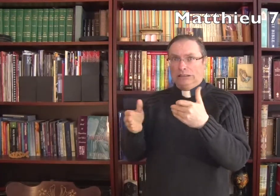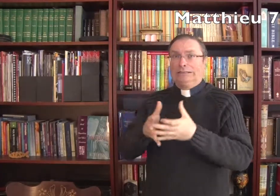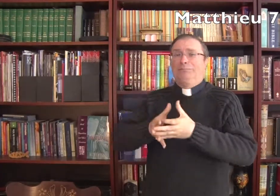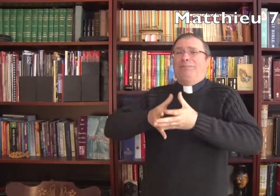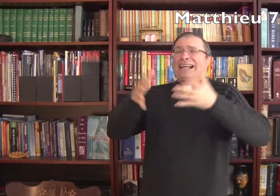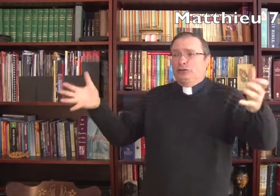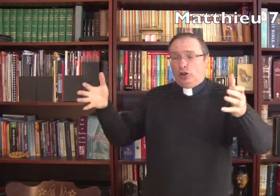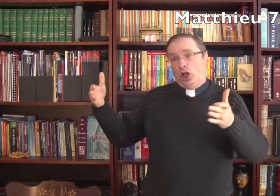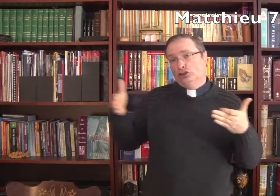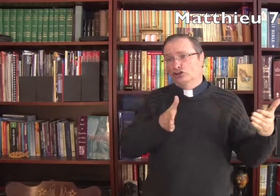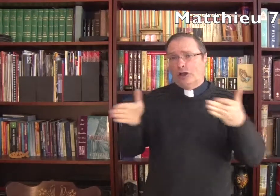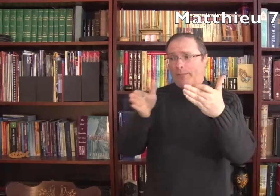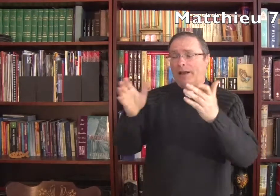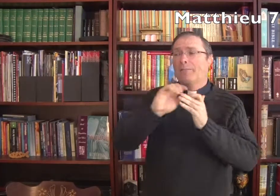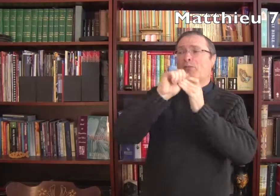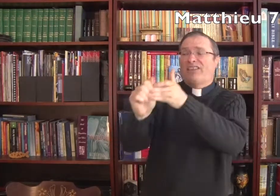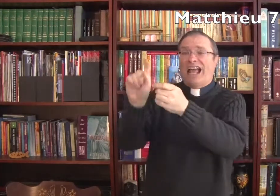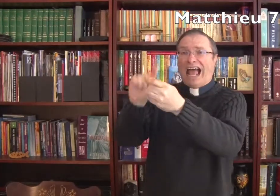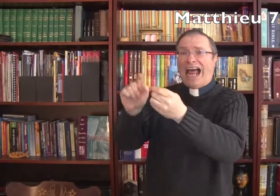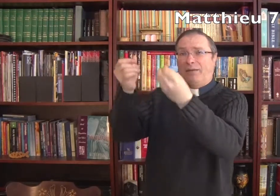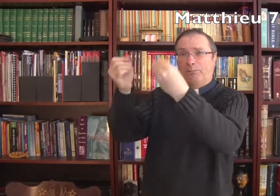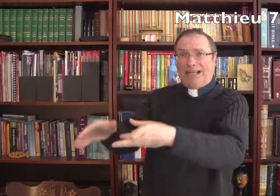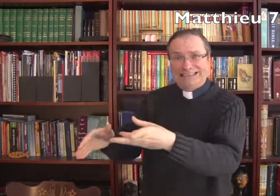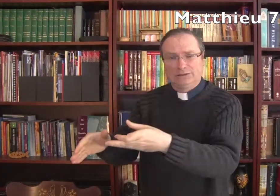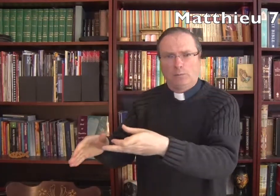spacieux le chemin menant à la perdition,